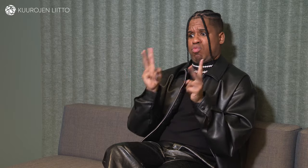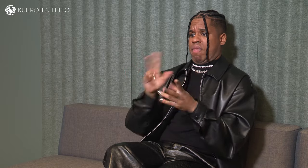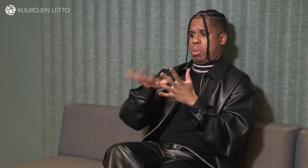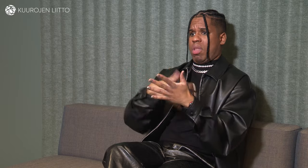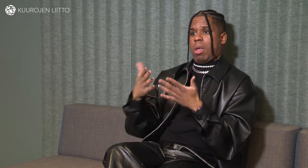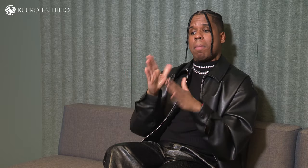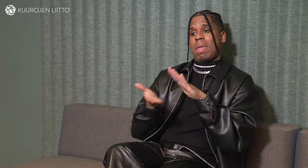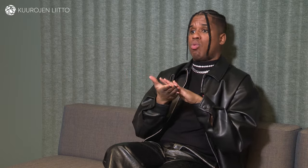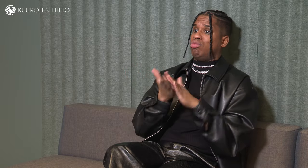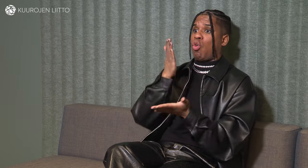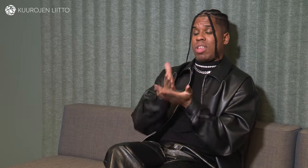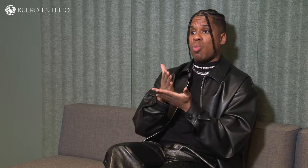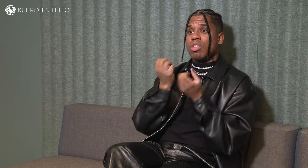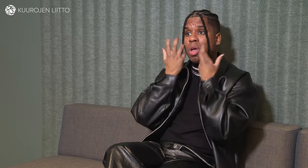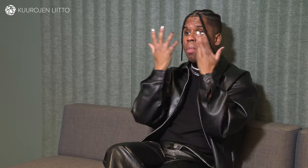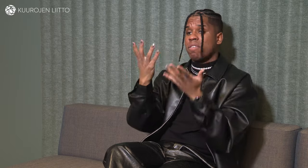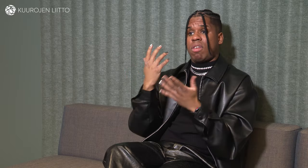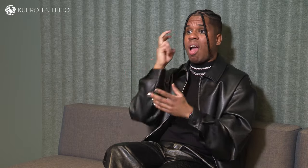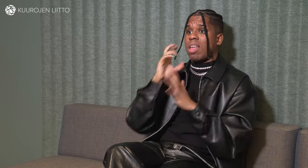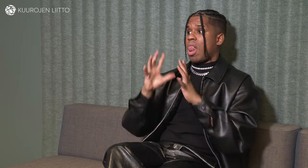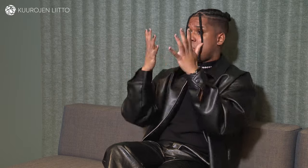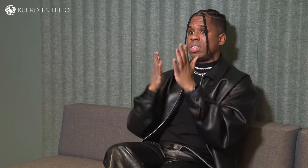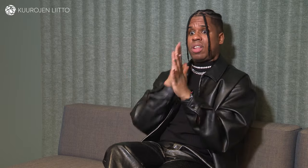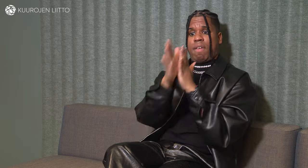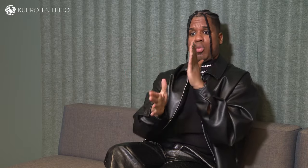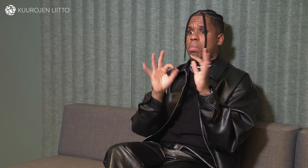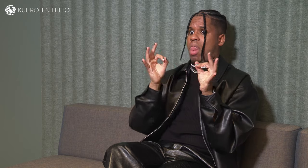Myös viittomakielisten perusoikeuksiin, kuten arkielämän saavutettavuuteen, -